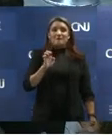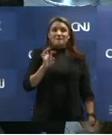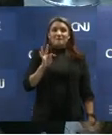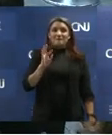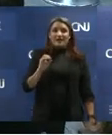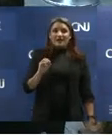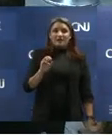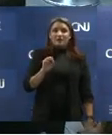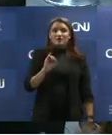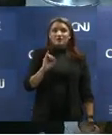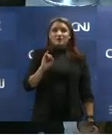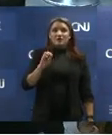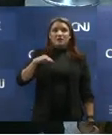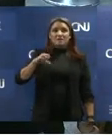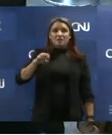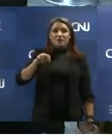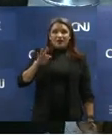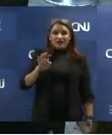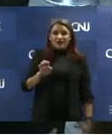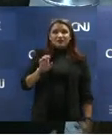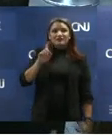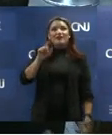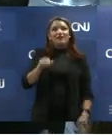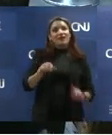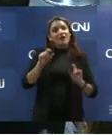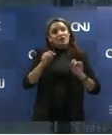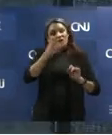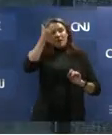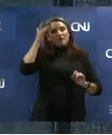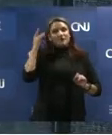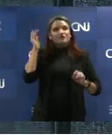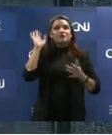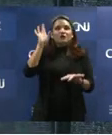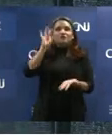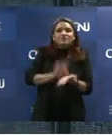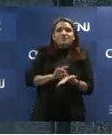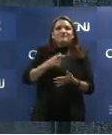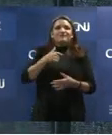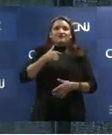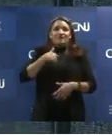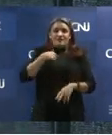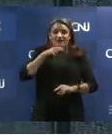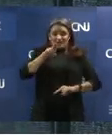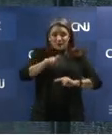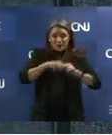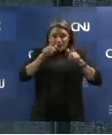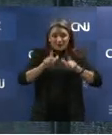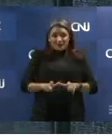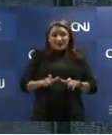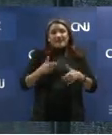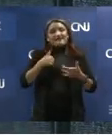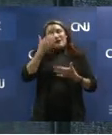e que é o titular desta cadeira e a quem agradeço pela oportunidade de desfrutar com vocês essas lições de direito.